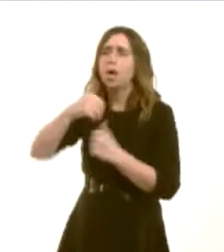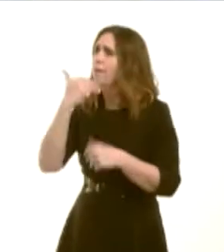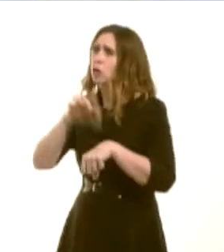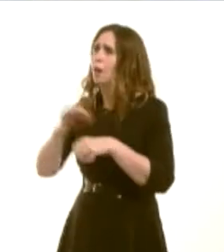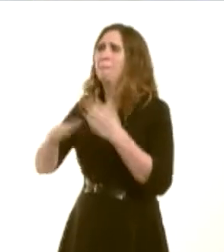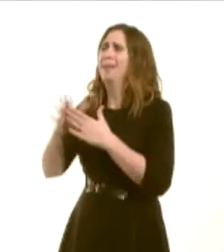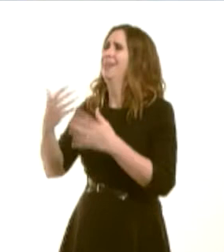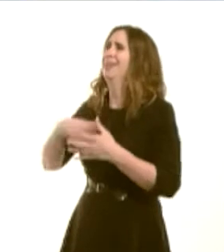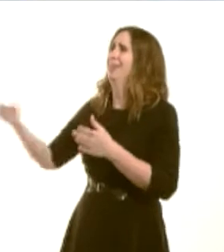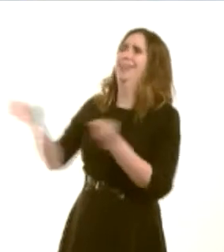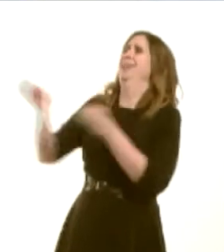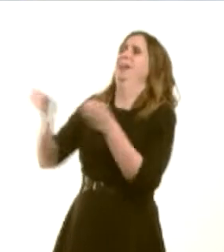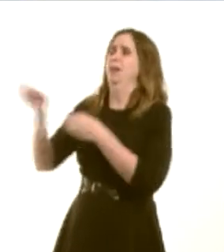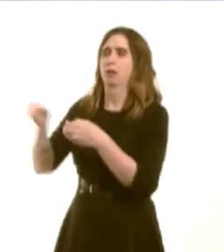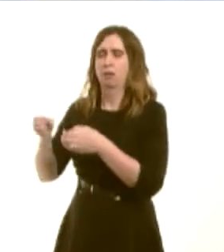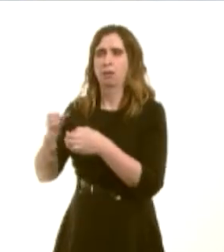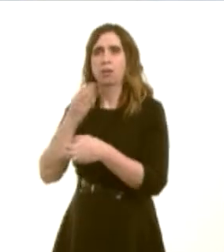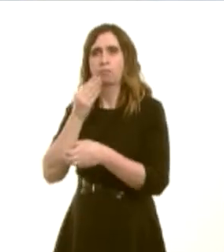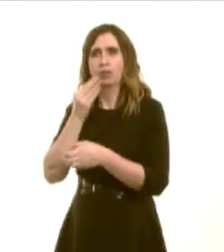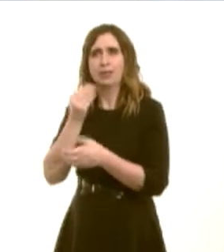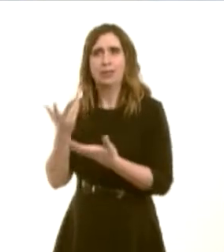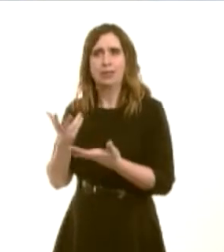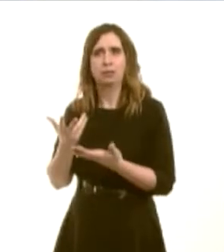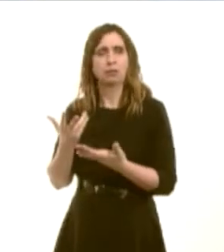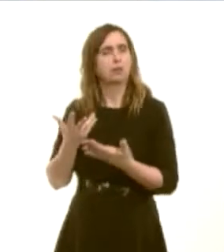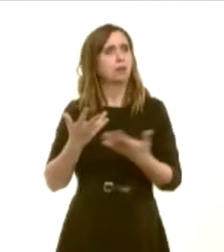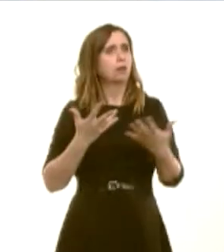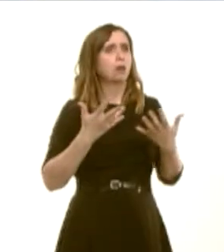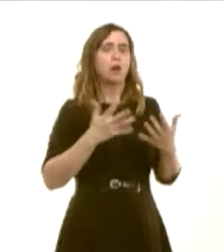yn adran mamolaeth ysbyty Wrecsam wedi bod yn gadael oherwydd beth maen nhwín ei ddisgrifio